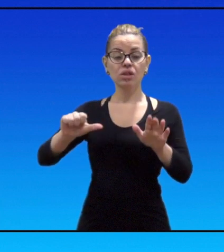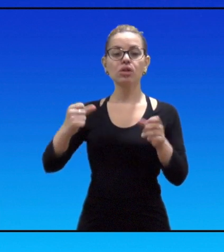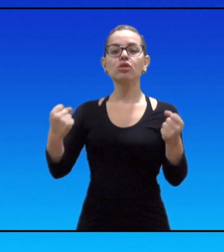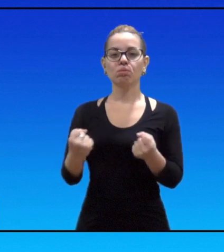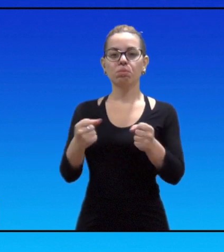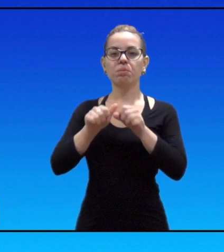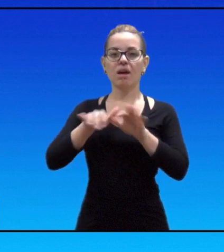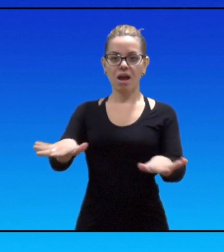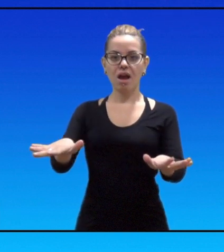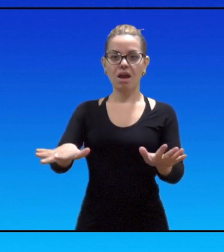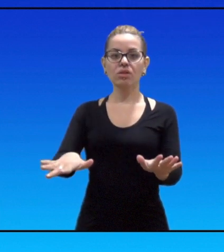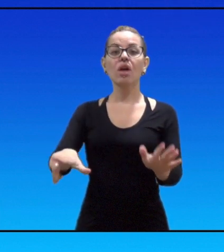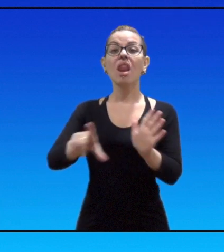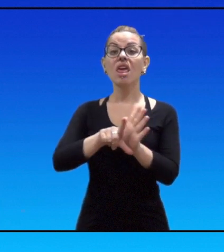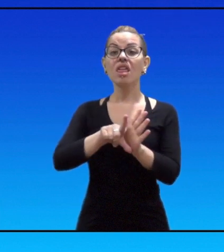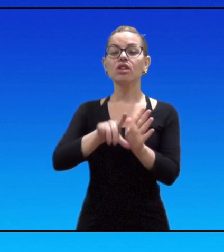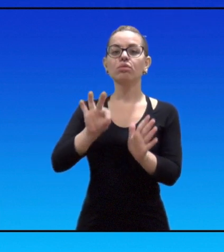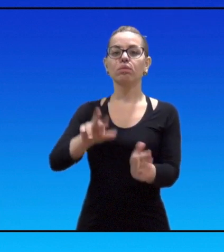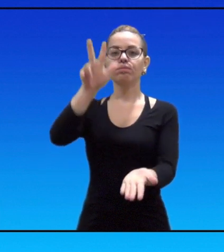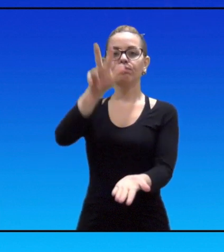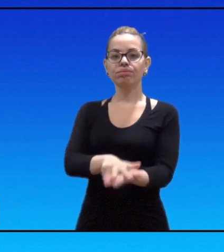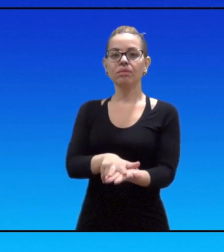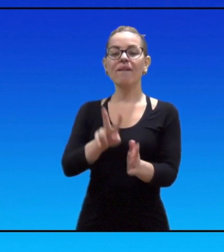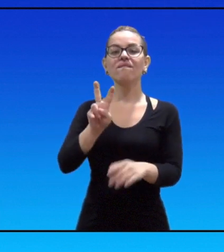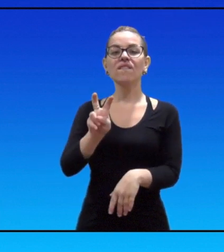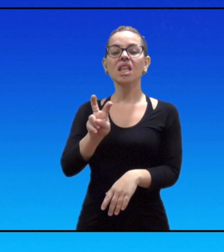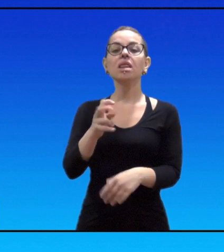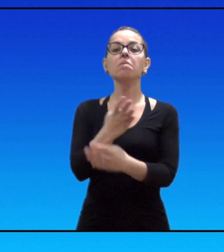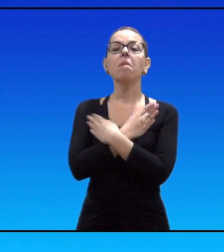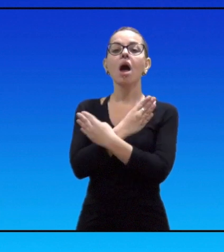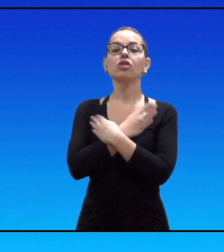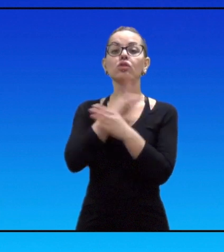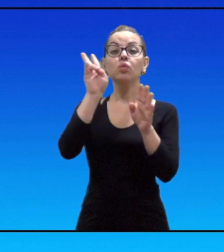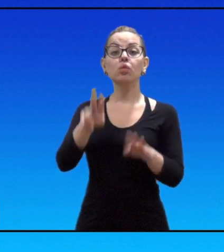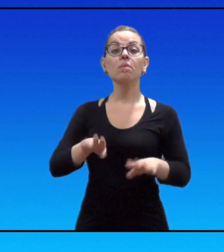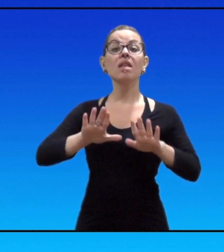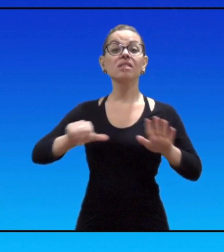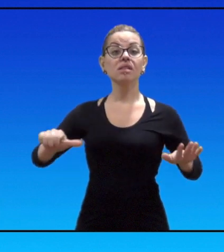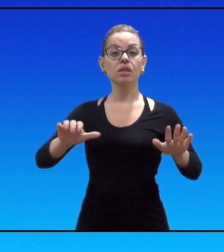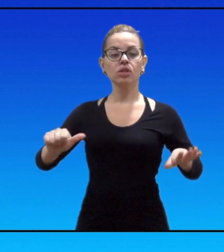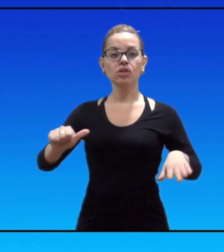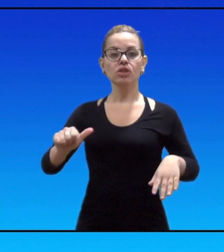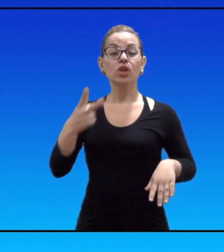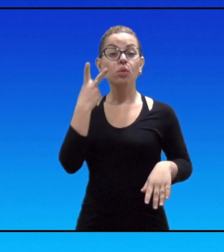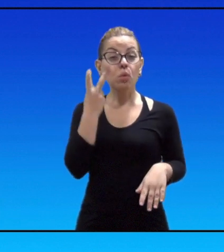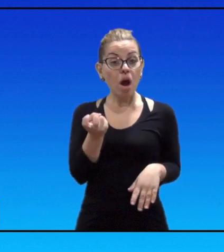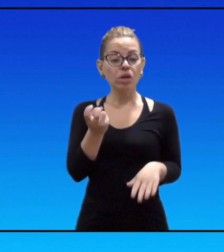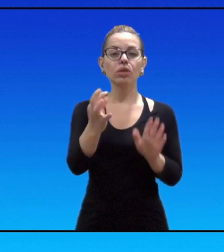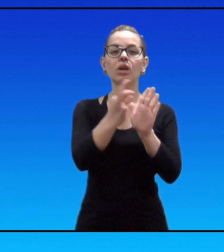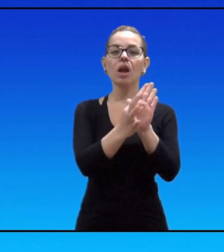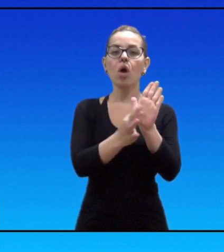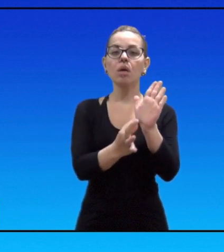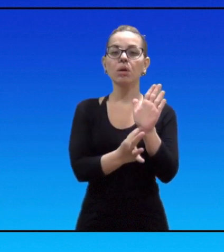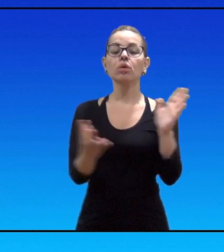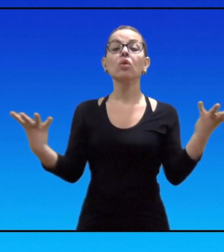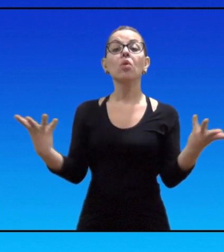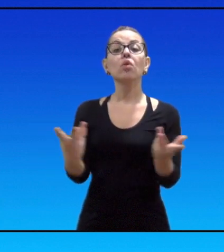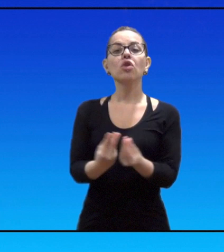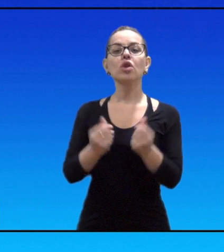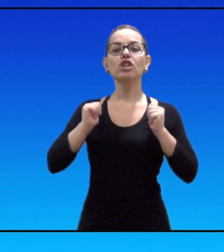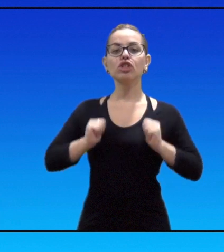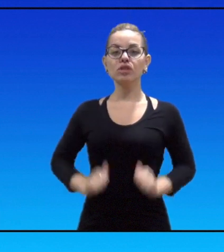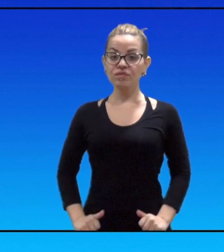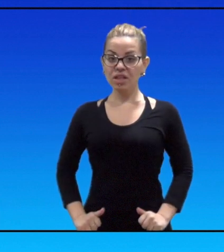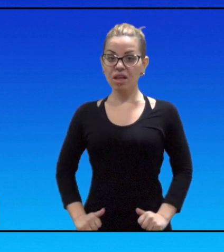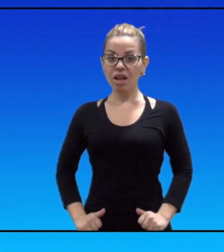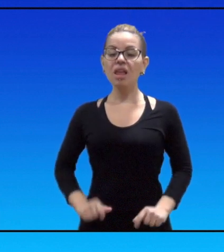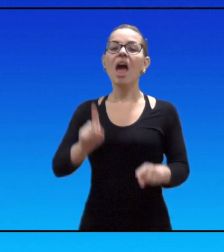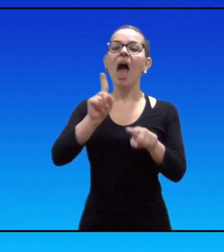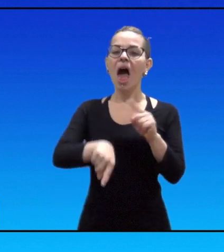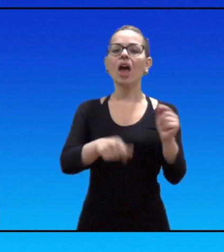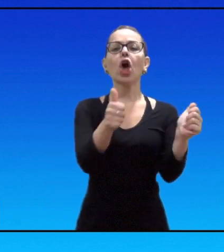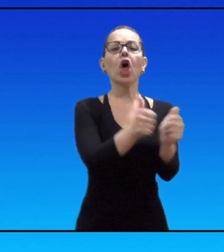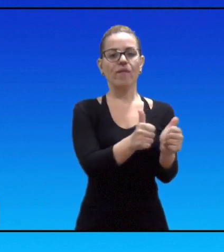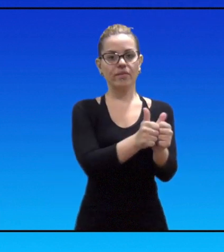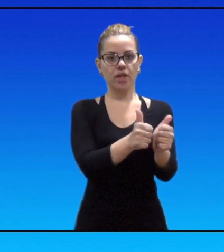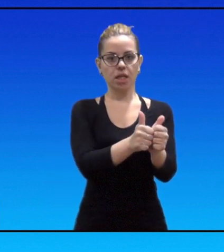la legge 20 maggio 2016 relativa al regolamento delle unioni civili e delle convivenze.